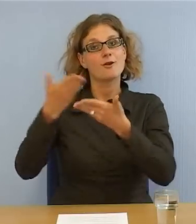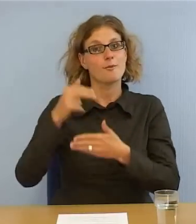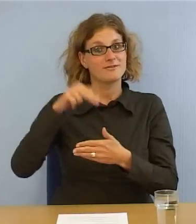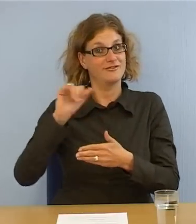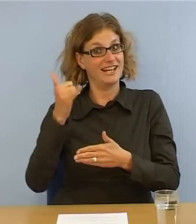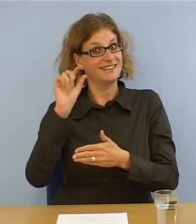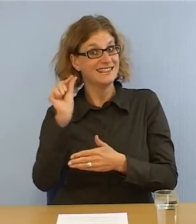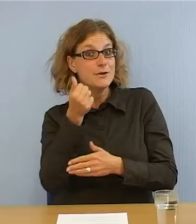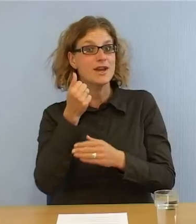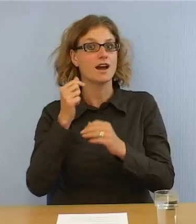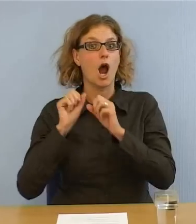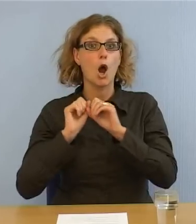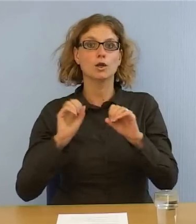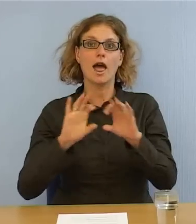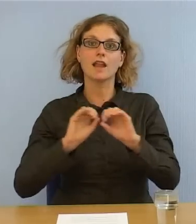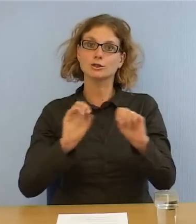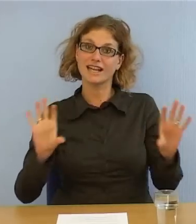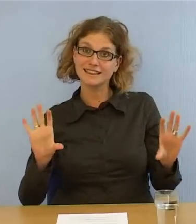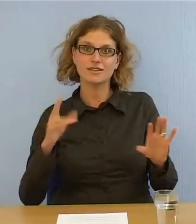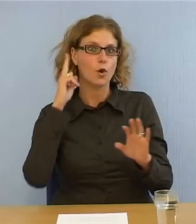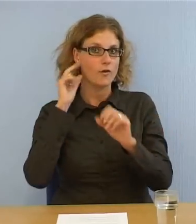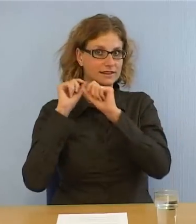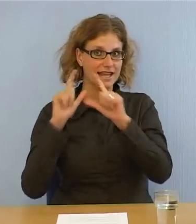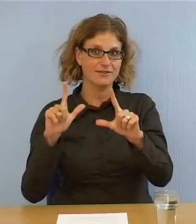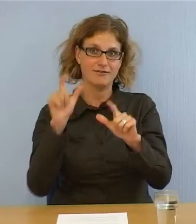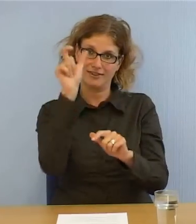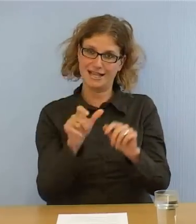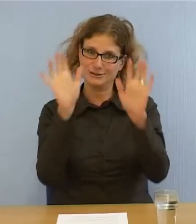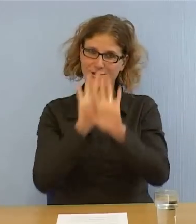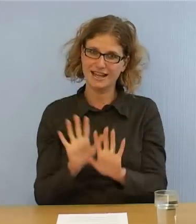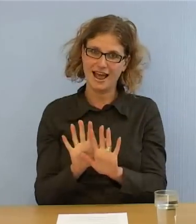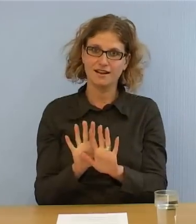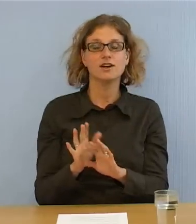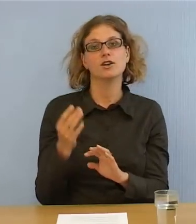Welkom bij weer een nieuwe online uitzending van DovenTV Weekjournaal.